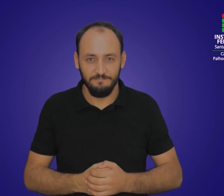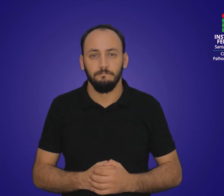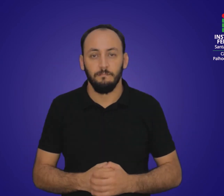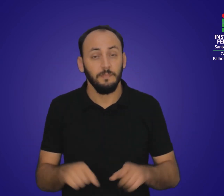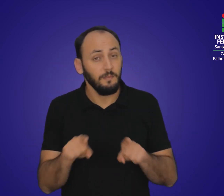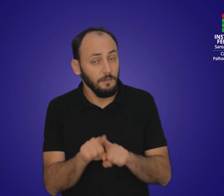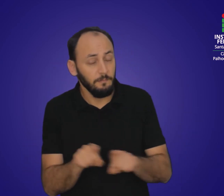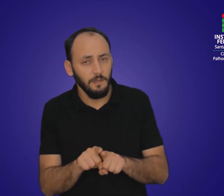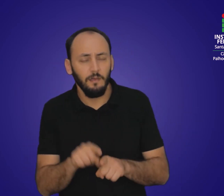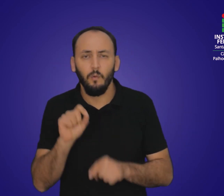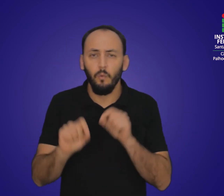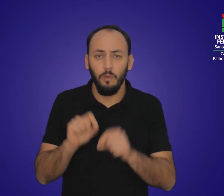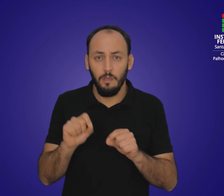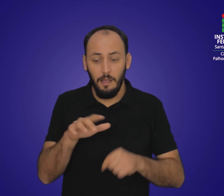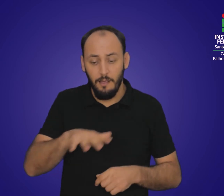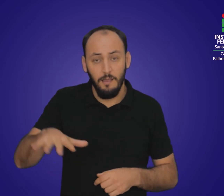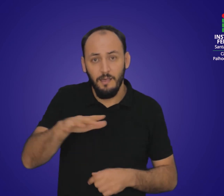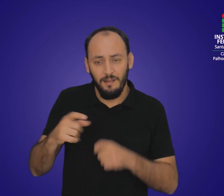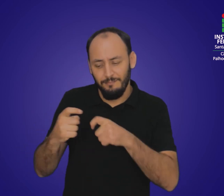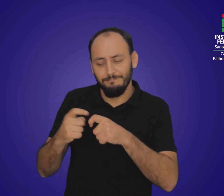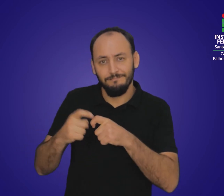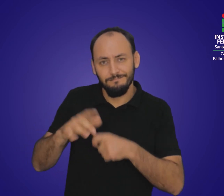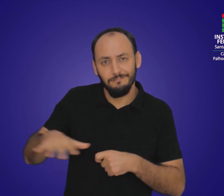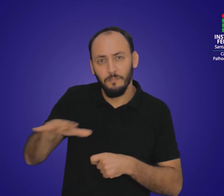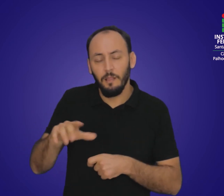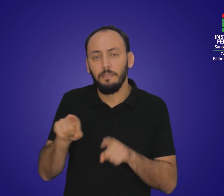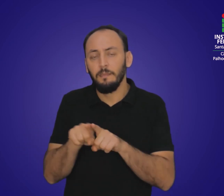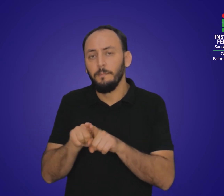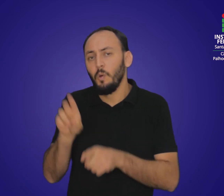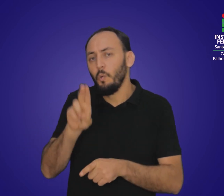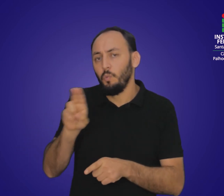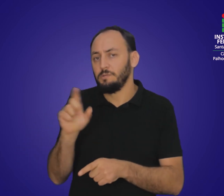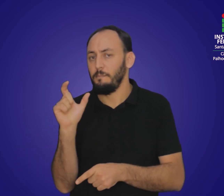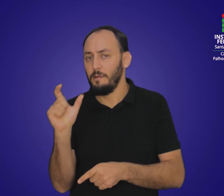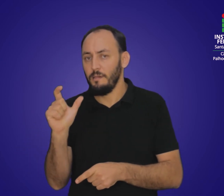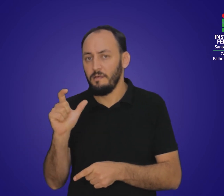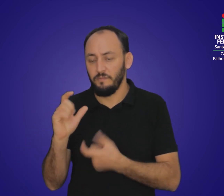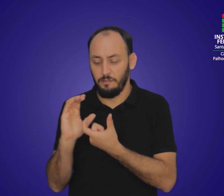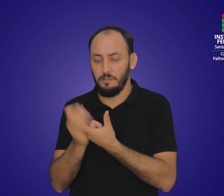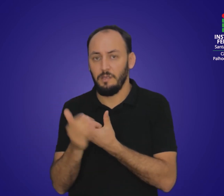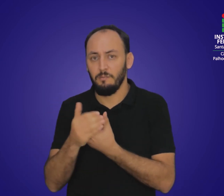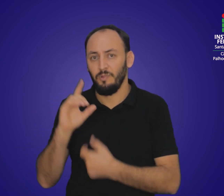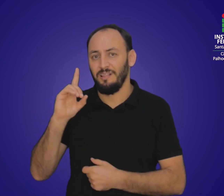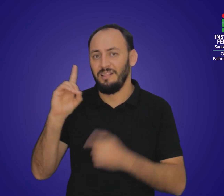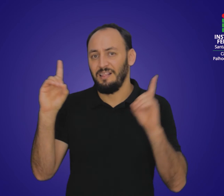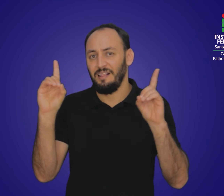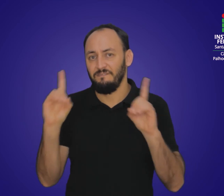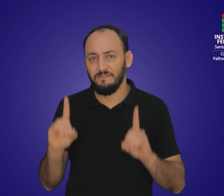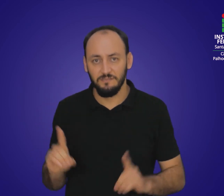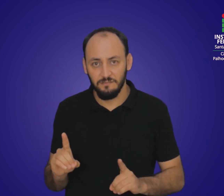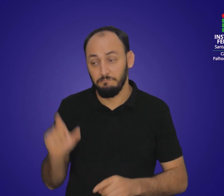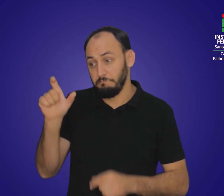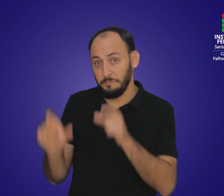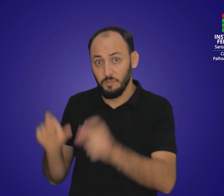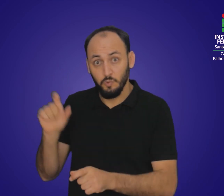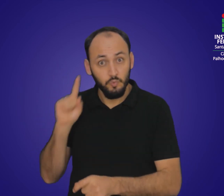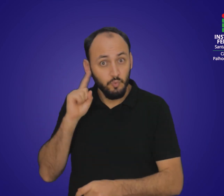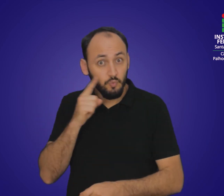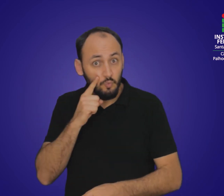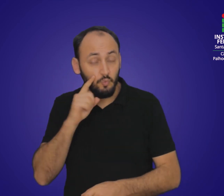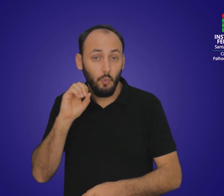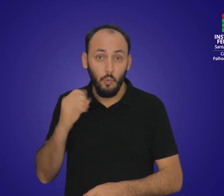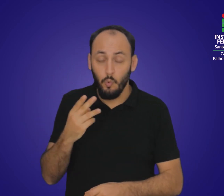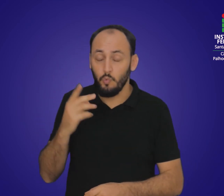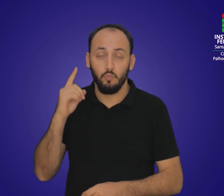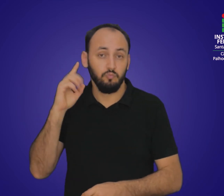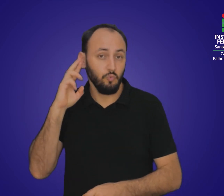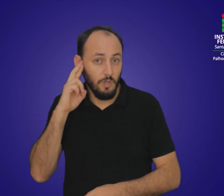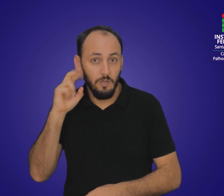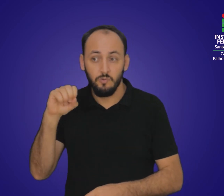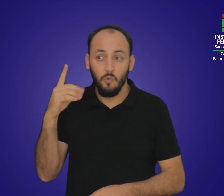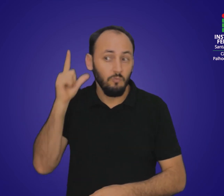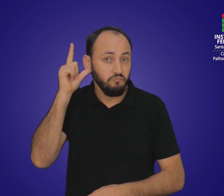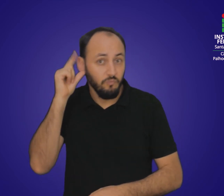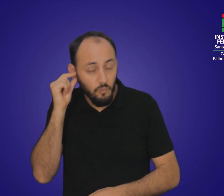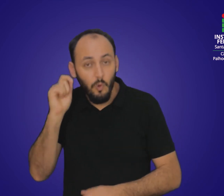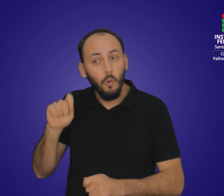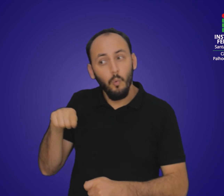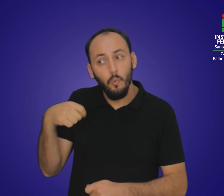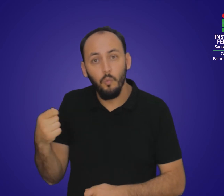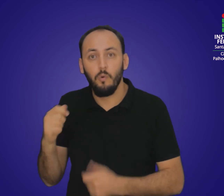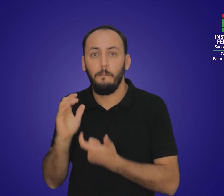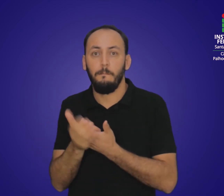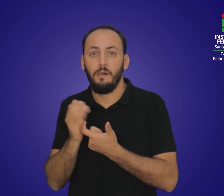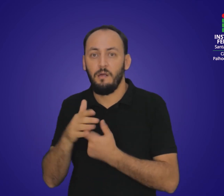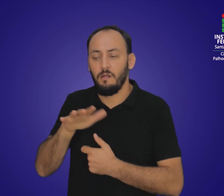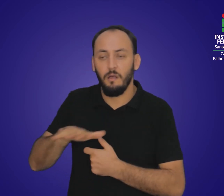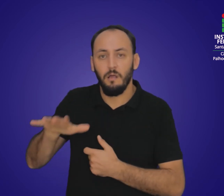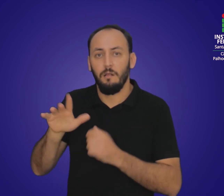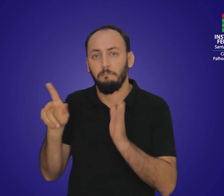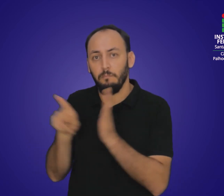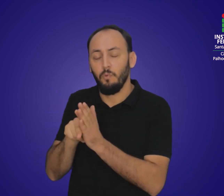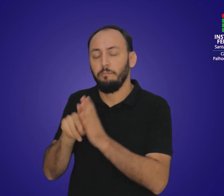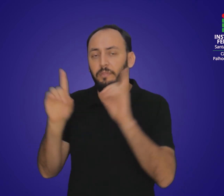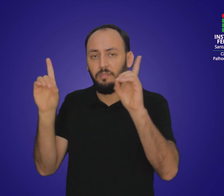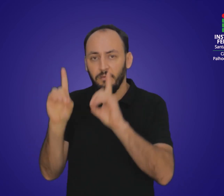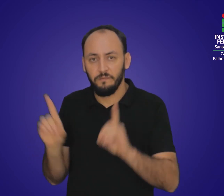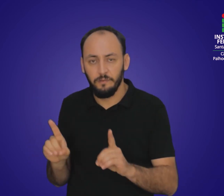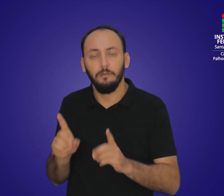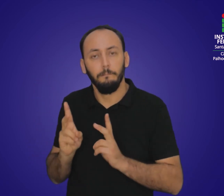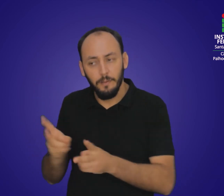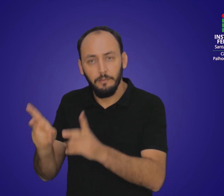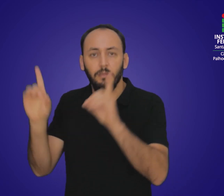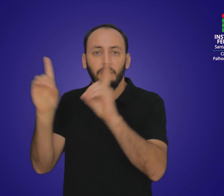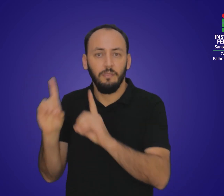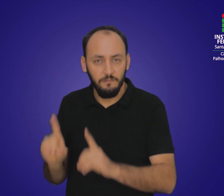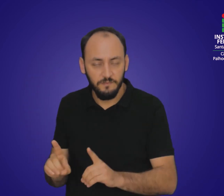Na área da medicina, é usado o termo deficiência, surdez ou perda auditiva para se referir à pessoa surda.